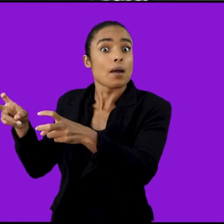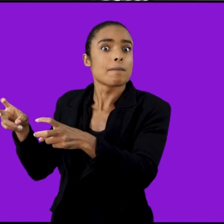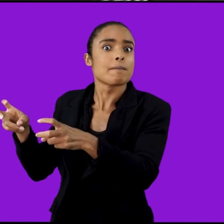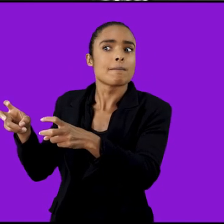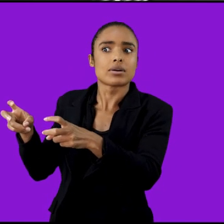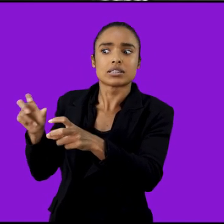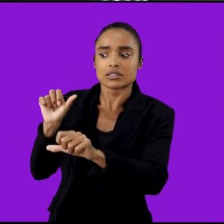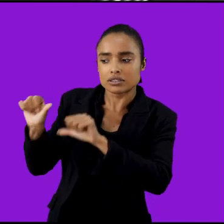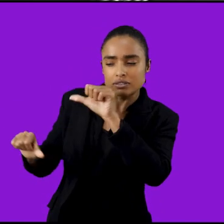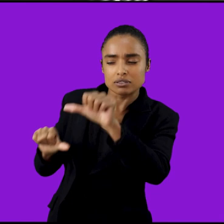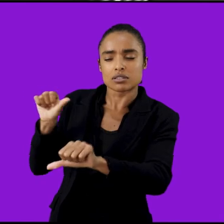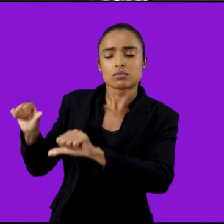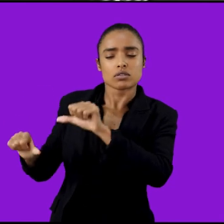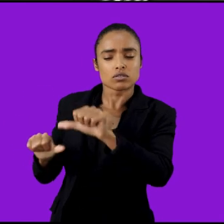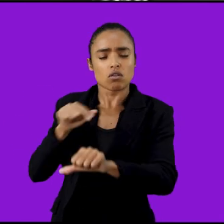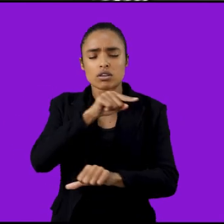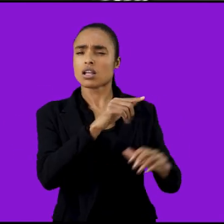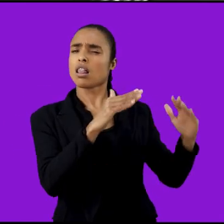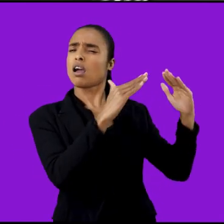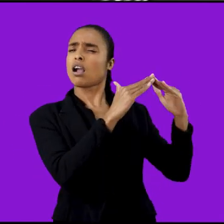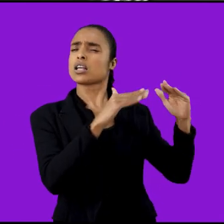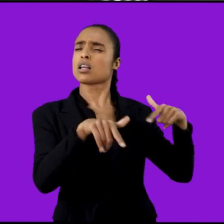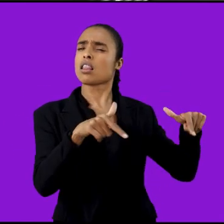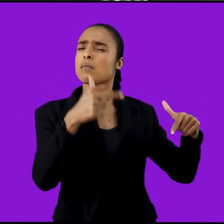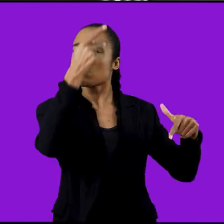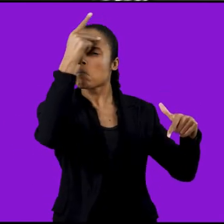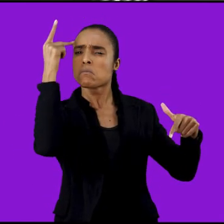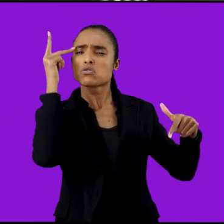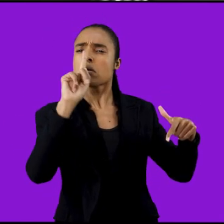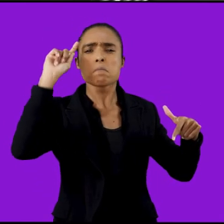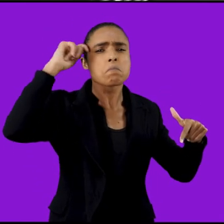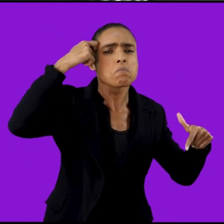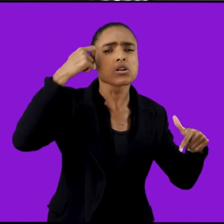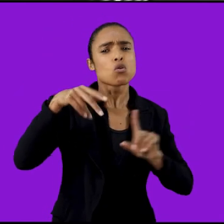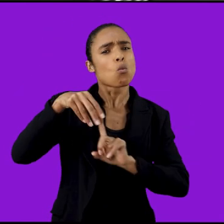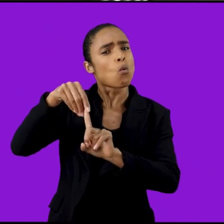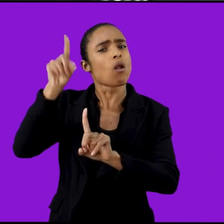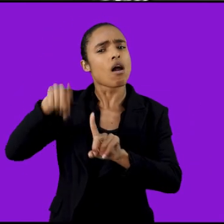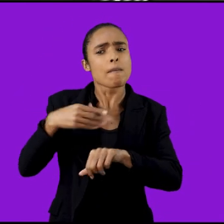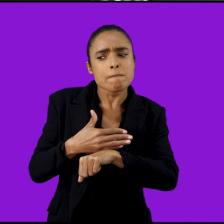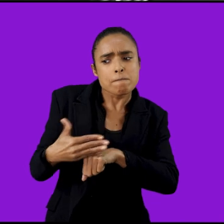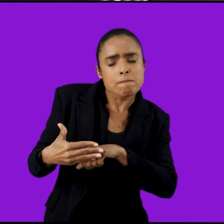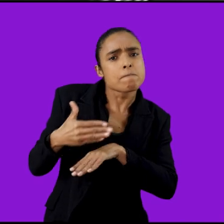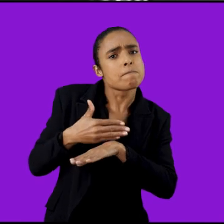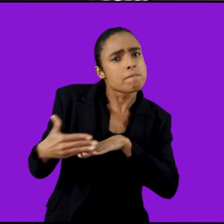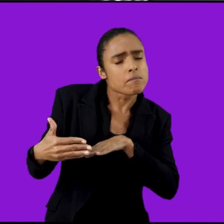Sim, super. Nessa elaboração da. Do que depois nos tempos seguintes foi se transformar na Feira Preta, né?